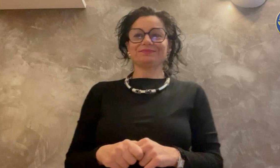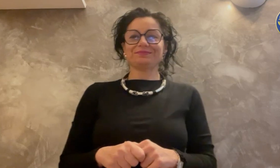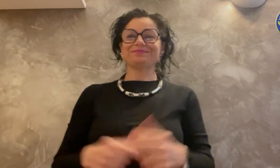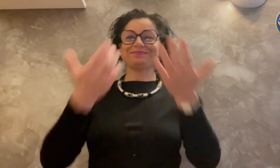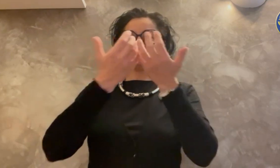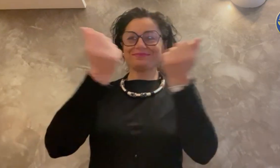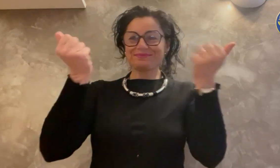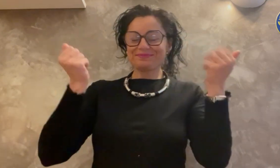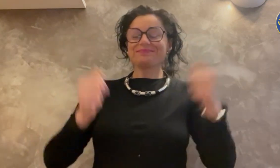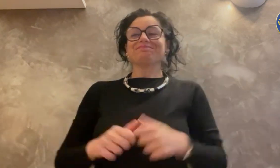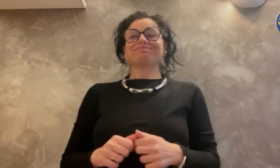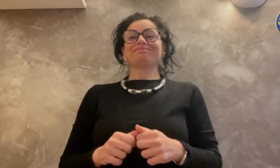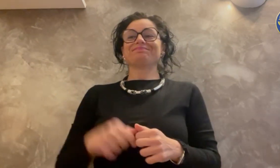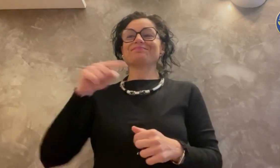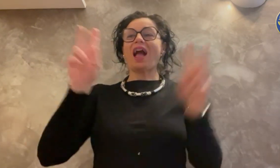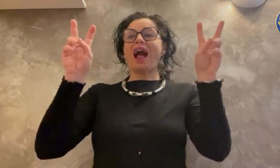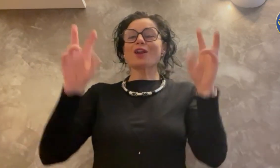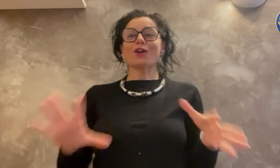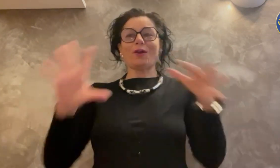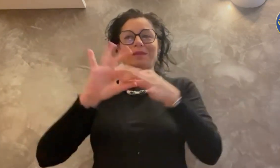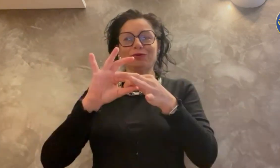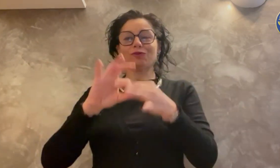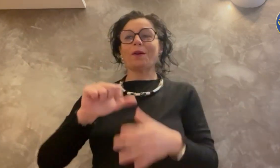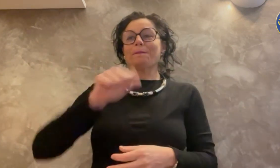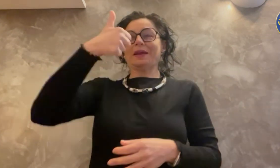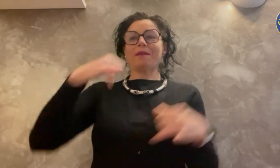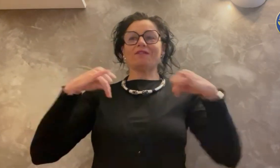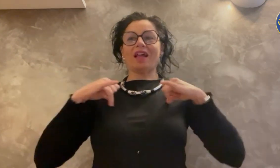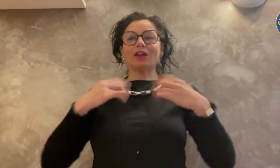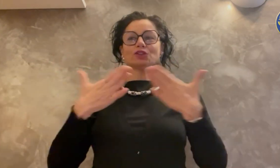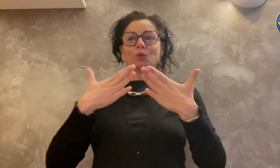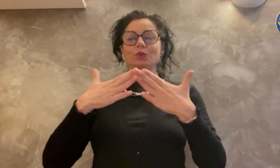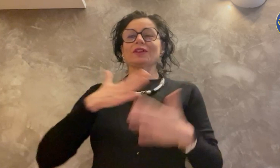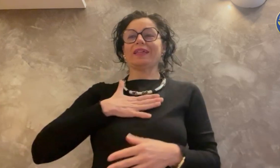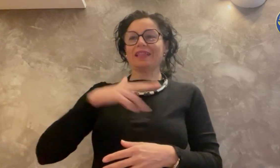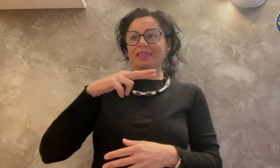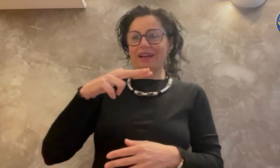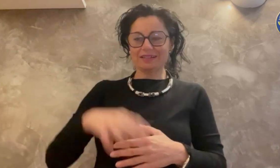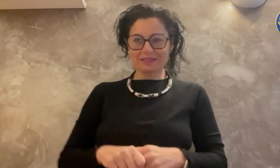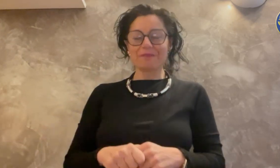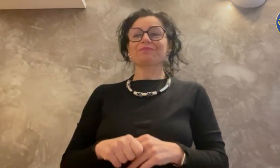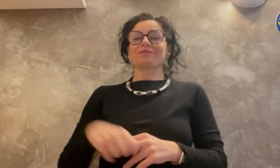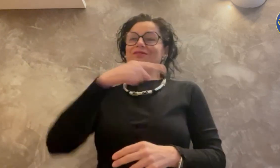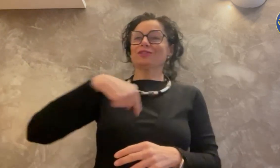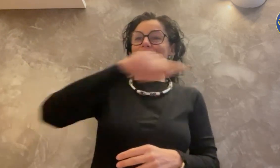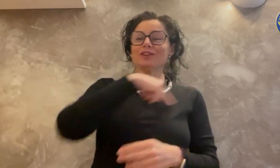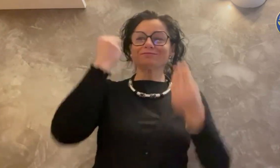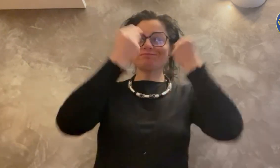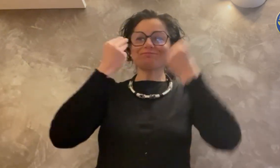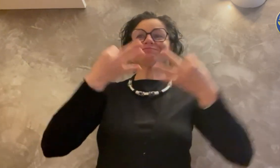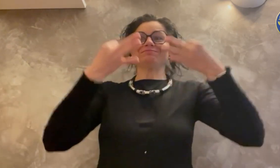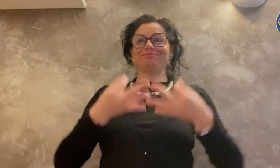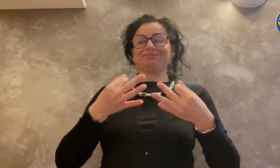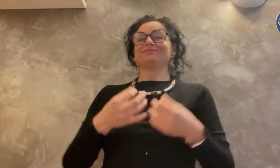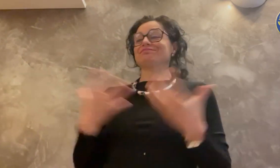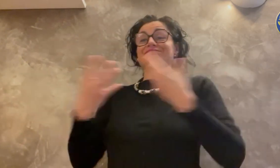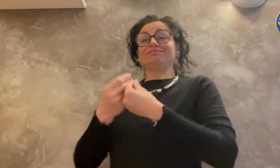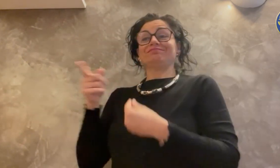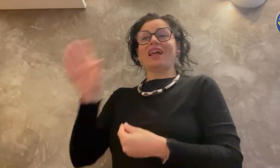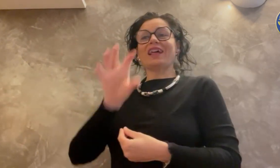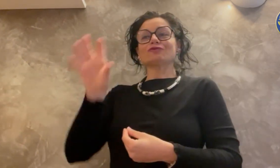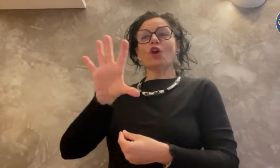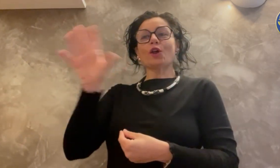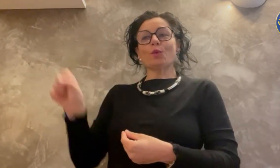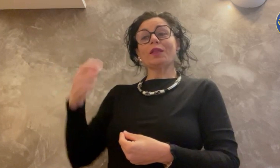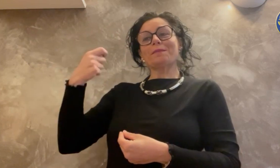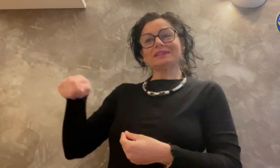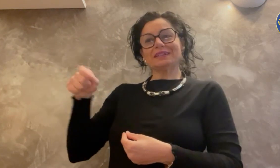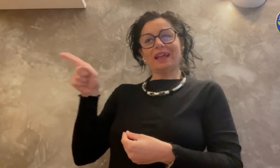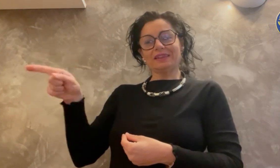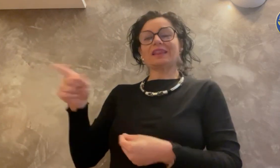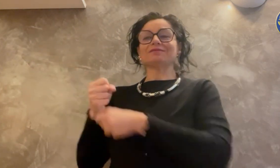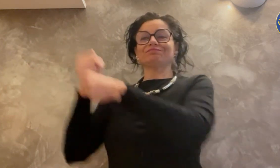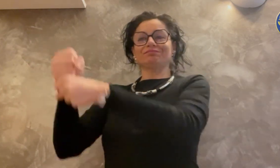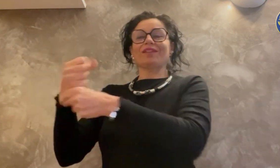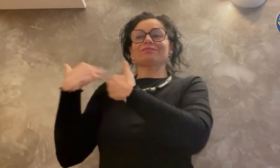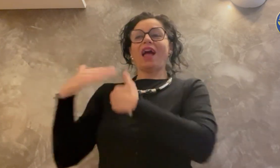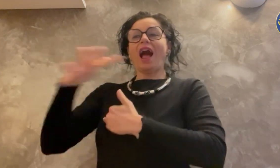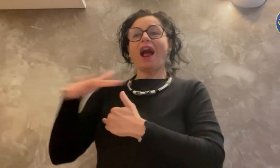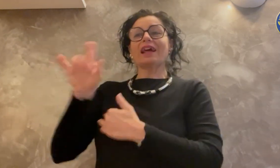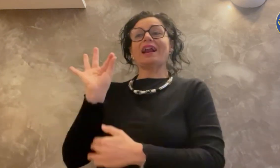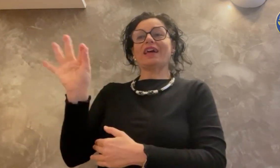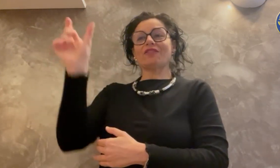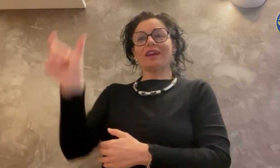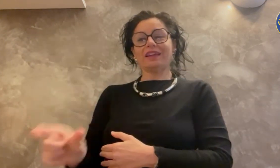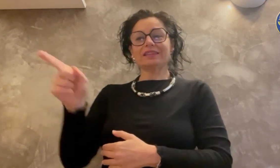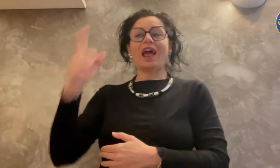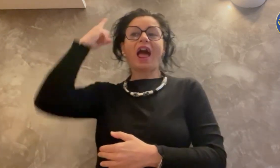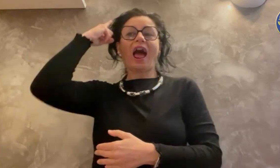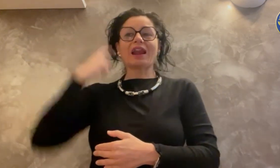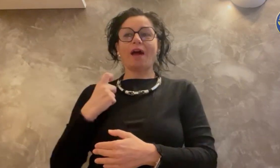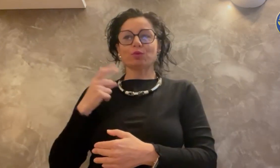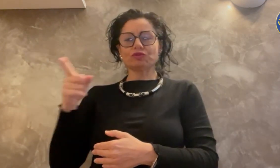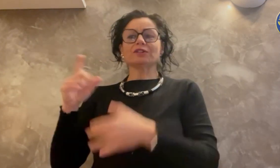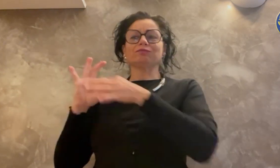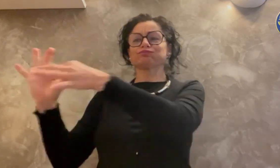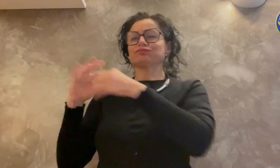Ciao a tutti, questo video è per parlarvi della "1ª Vacanza di studio Terza Età". Stiamo lavorando insieme al Consiglio Regionale ENS Puglia e alla referente Anna Buccino